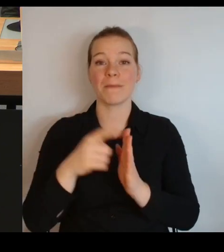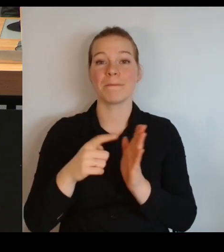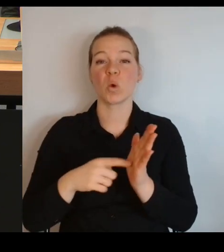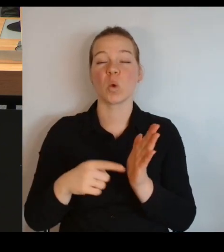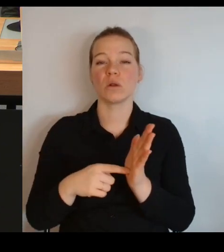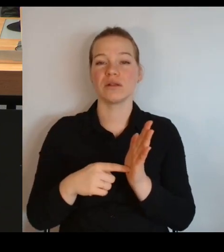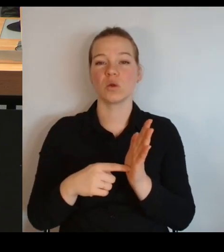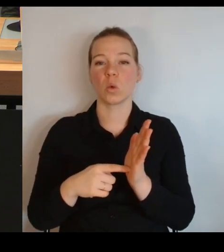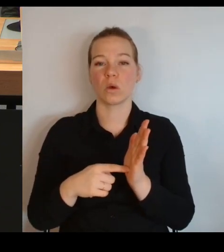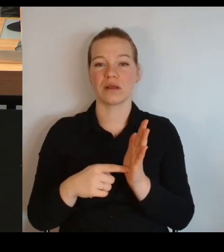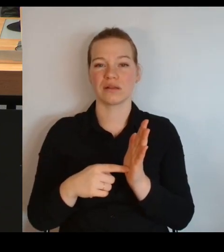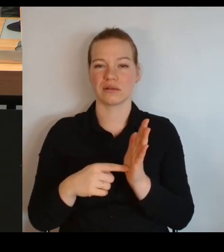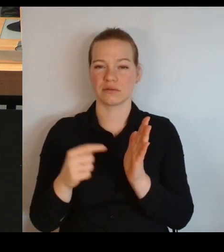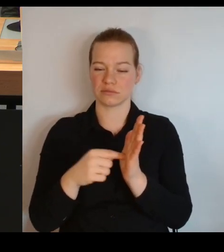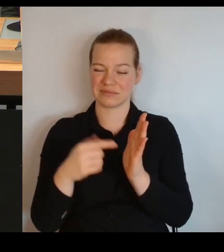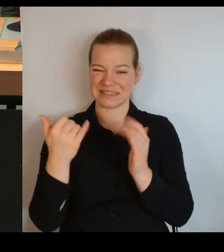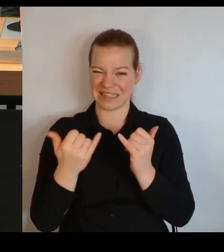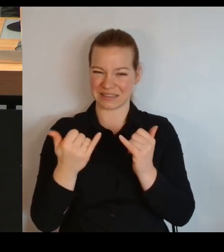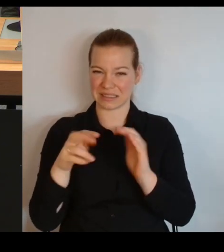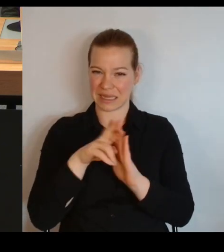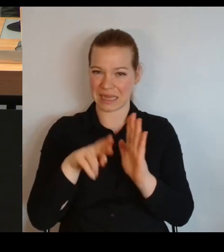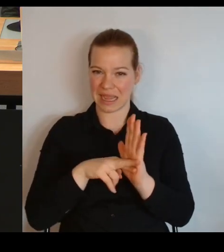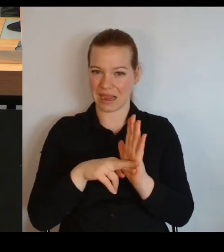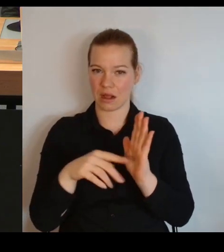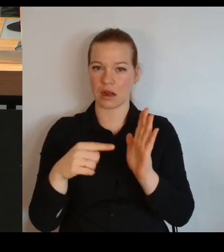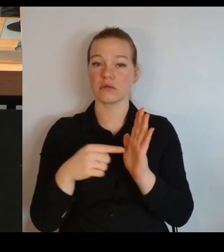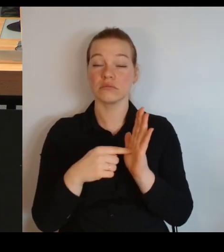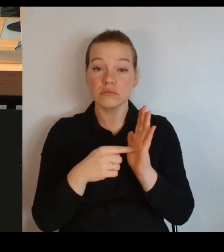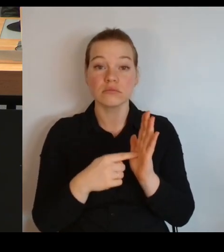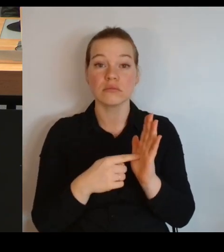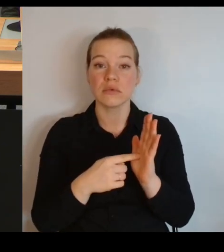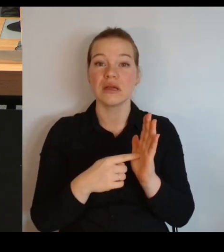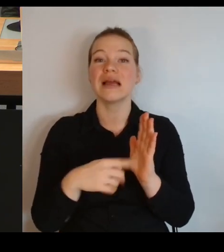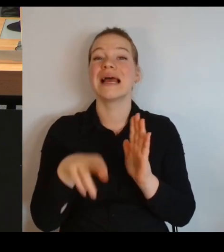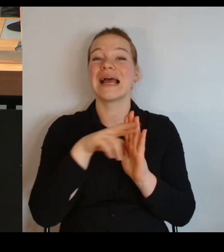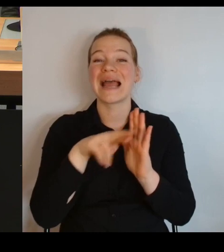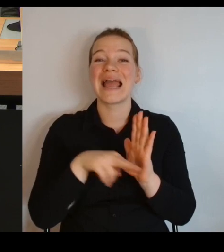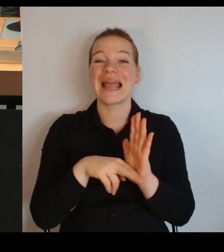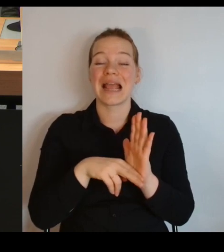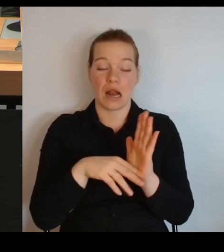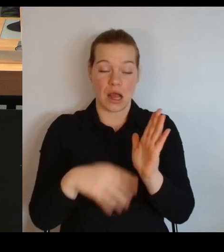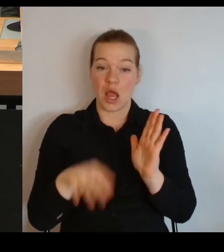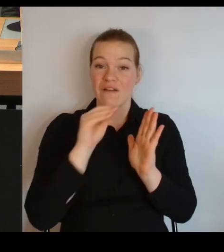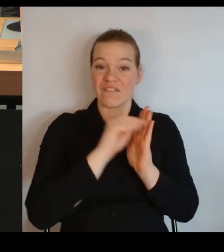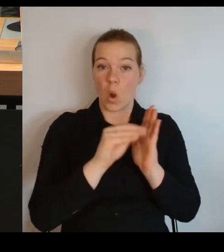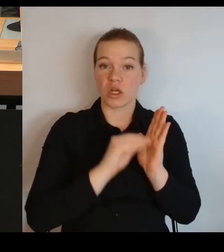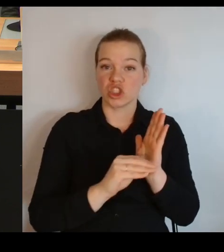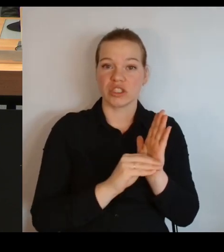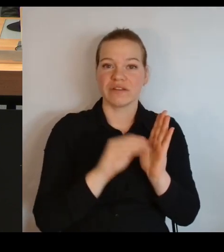der Vorschrift, sondern im Verwaltungsversagen einzelner weniger Städte und Kommunen zu finden ist.